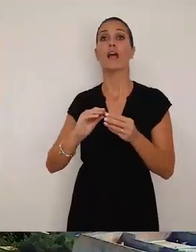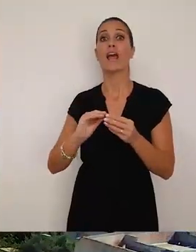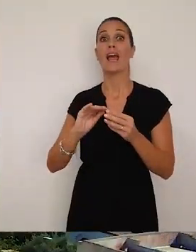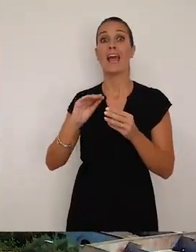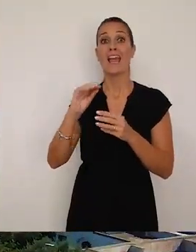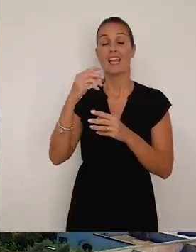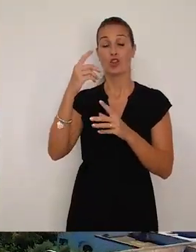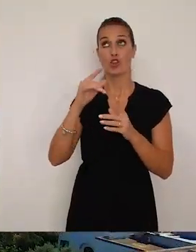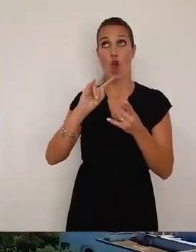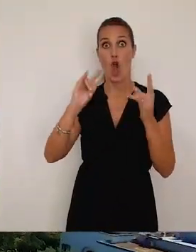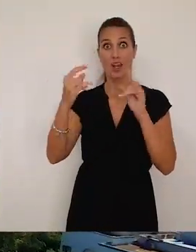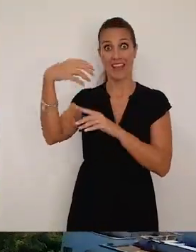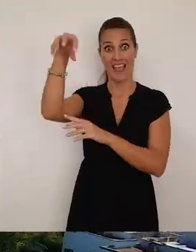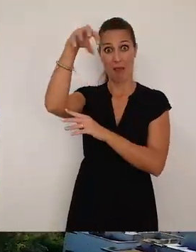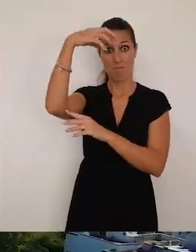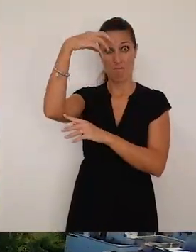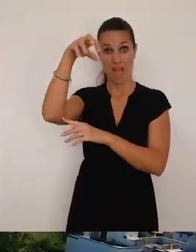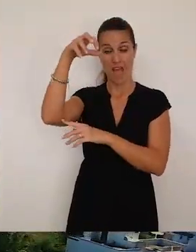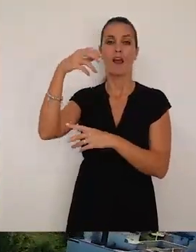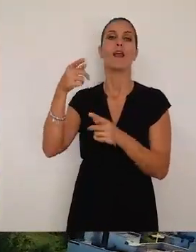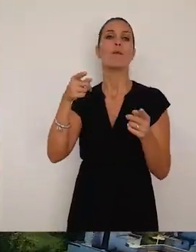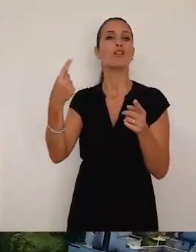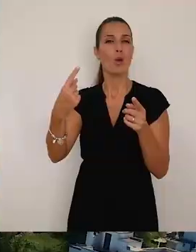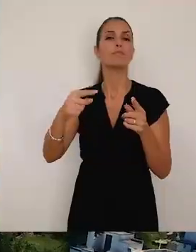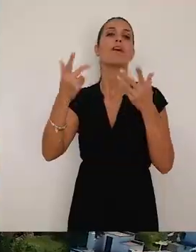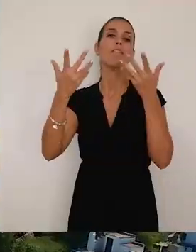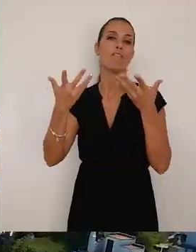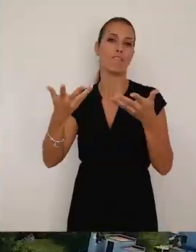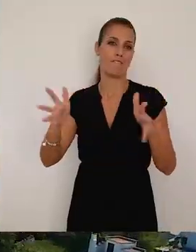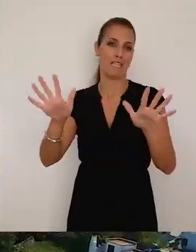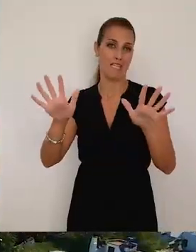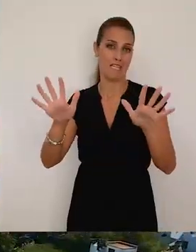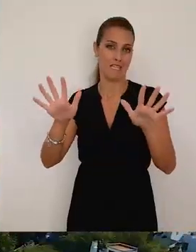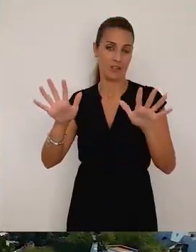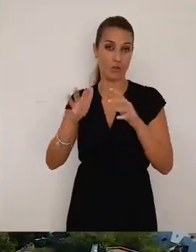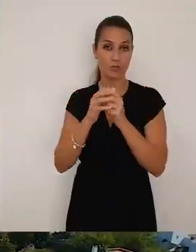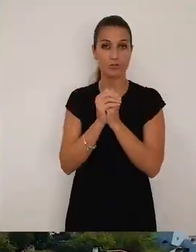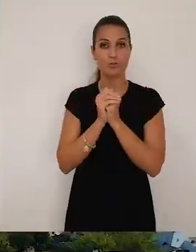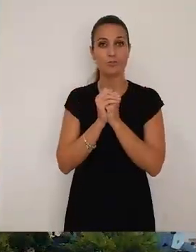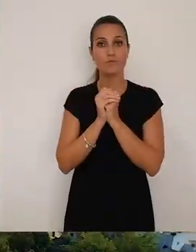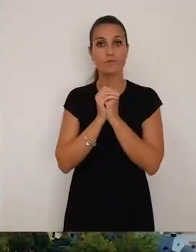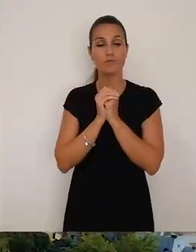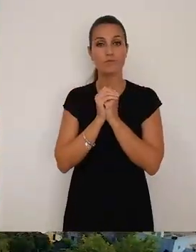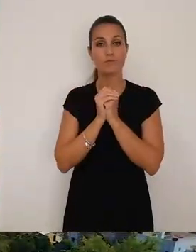anche il completamento della torre campanaria, posizionata nella zona absidale dell’edificio.